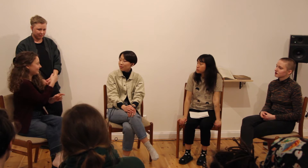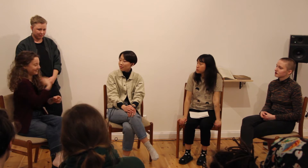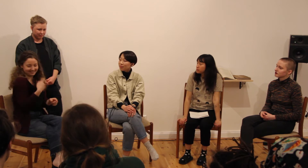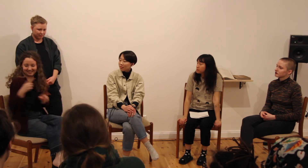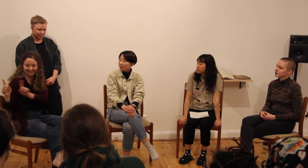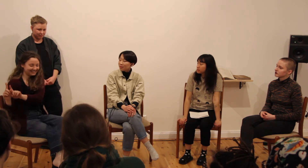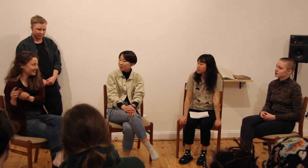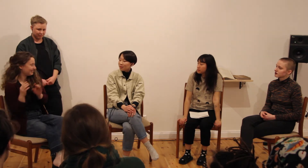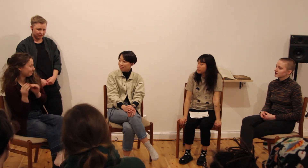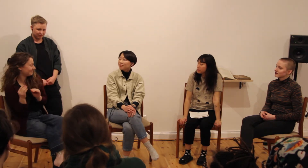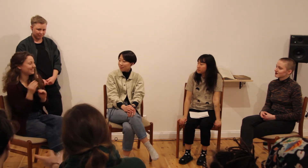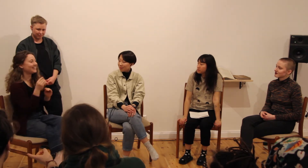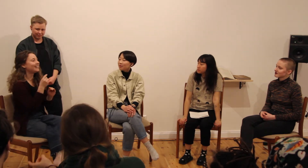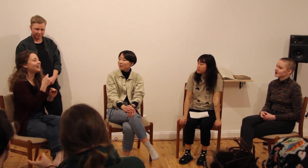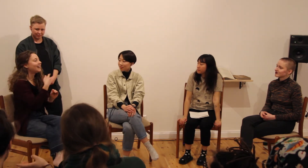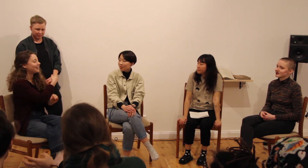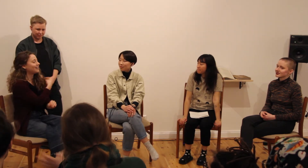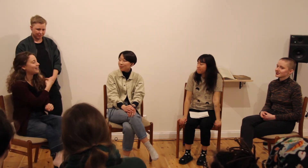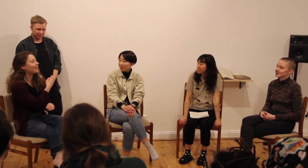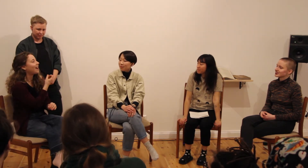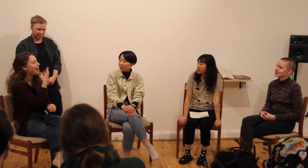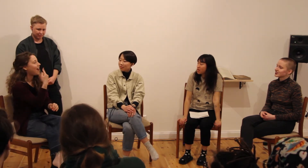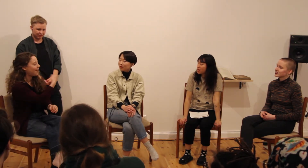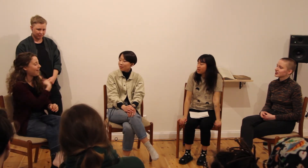Wir hatten ja auch schon ganz kurz miteinander gesprochen,